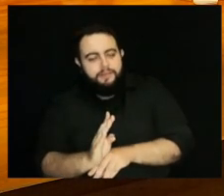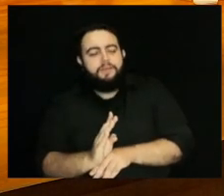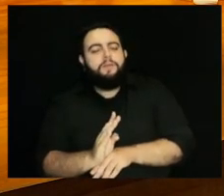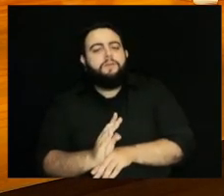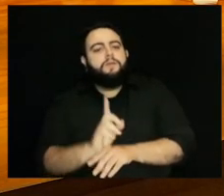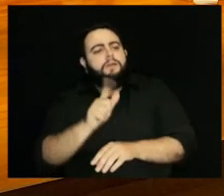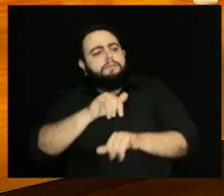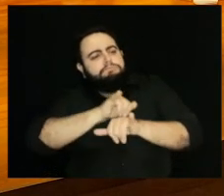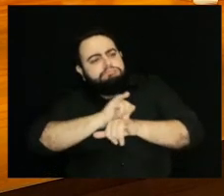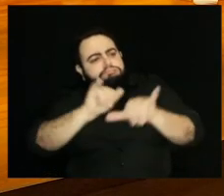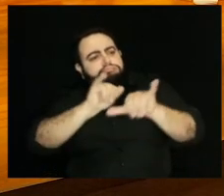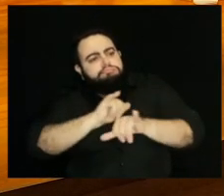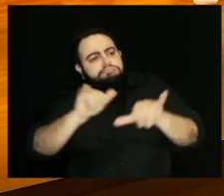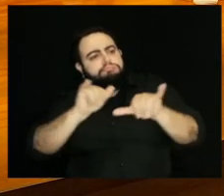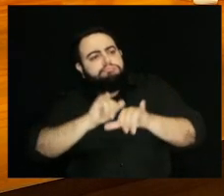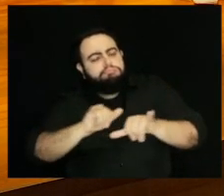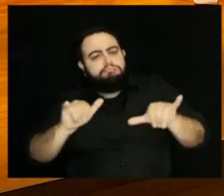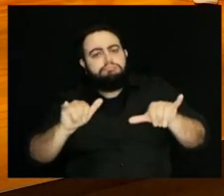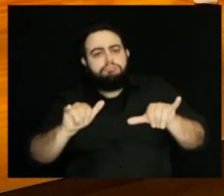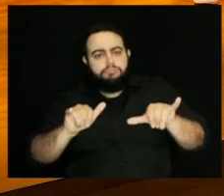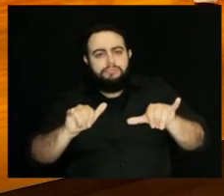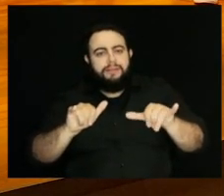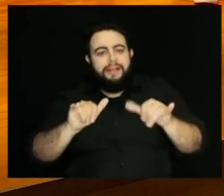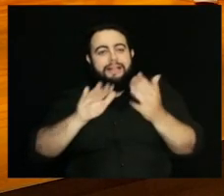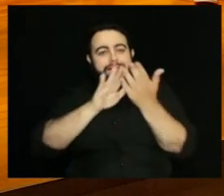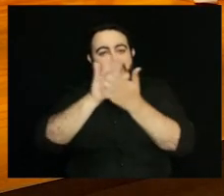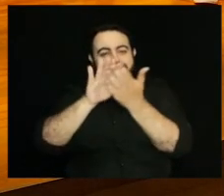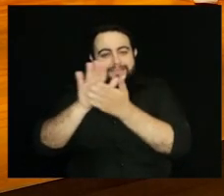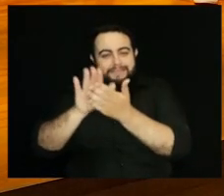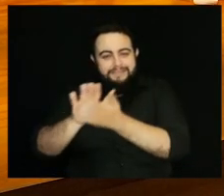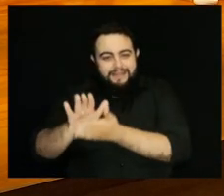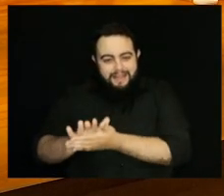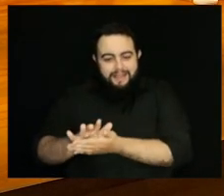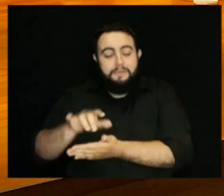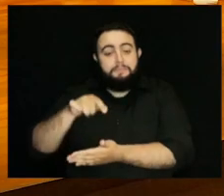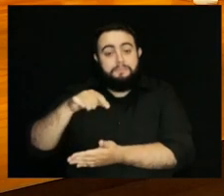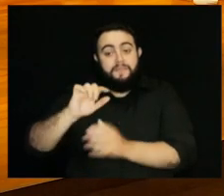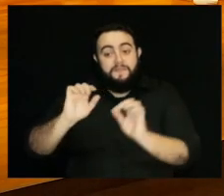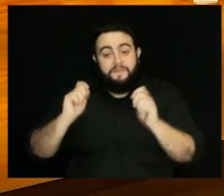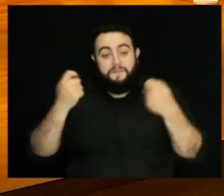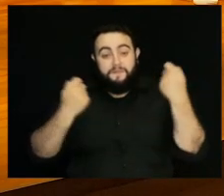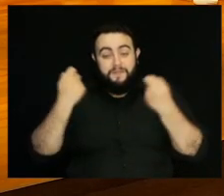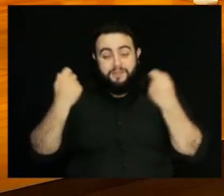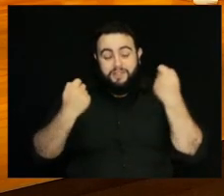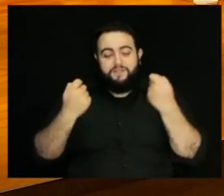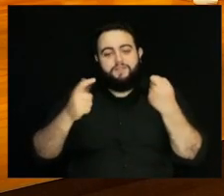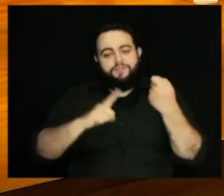campanha de lançamento das calças Lee aqui, com um festival Itinerante que tinha nos Estados Unidos